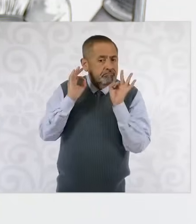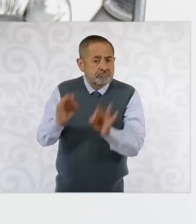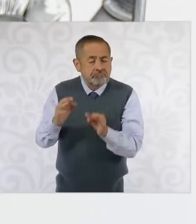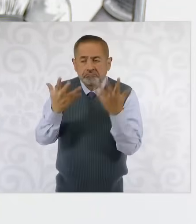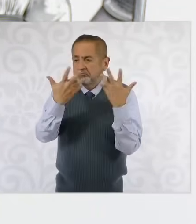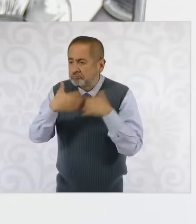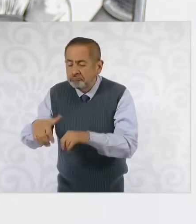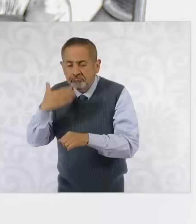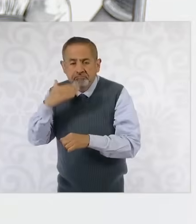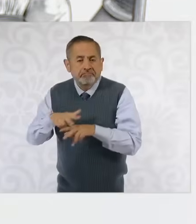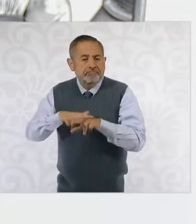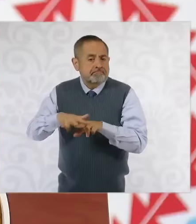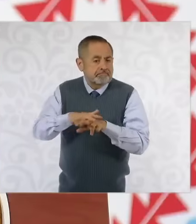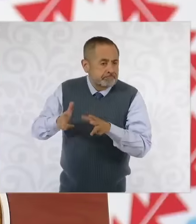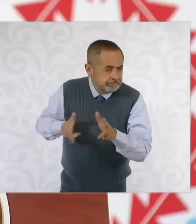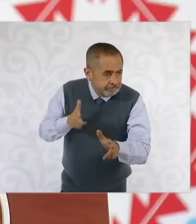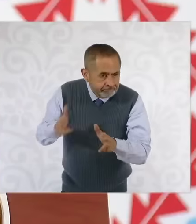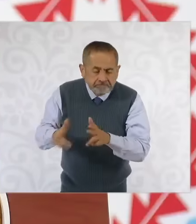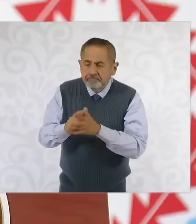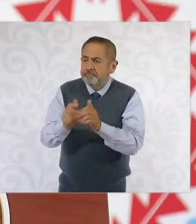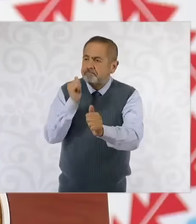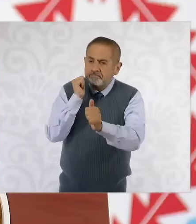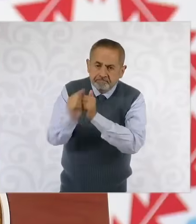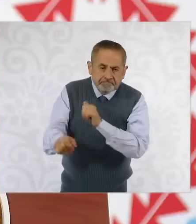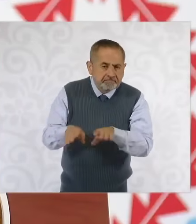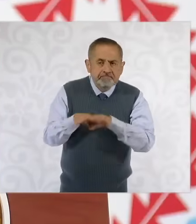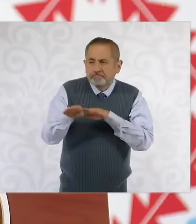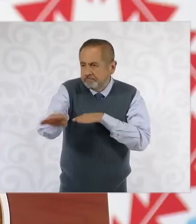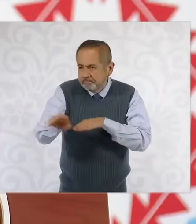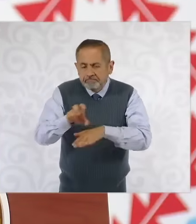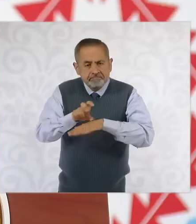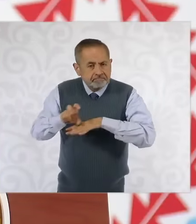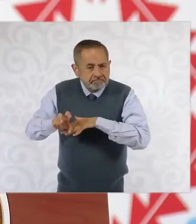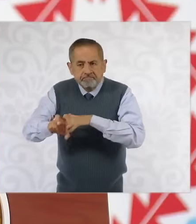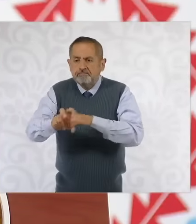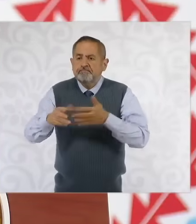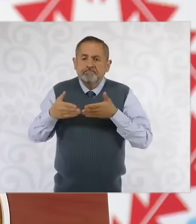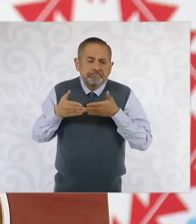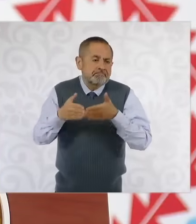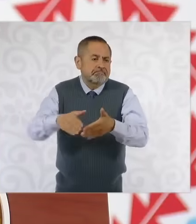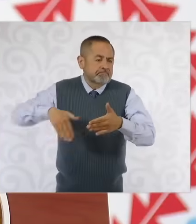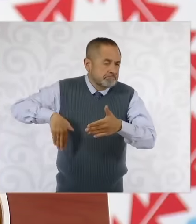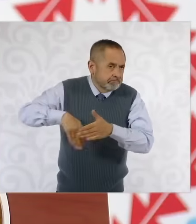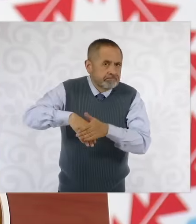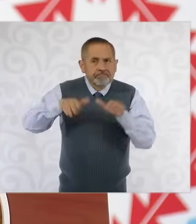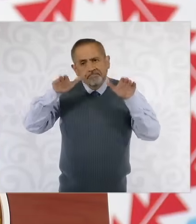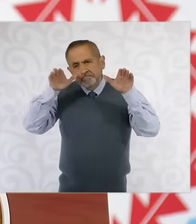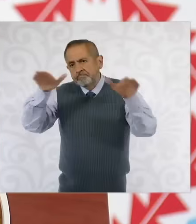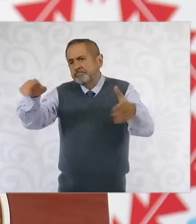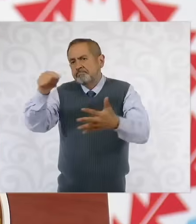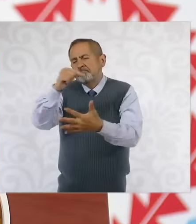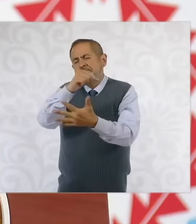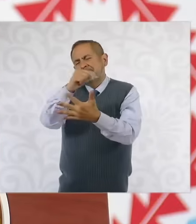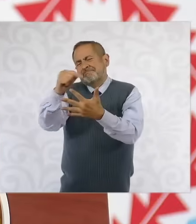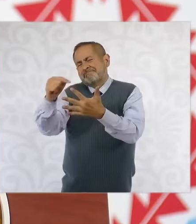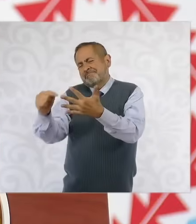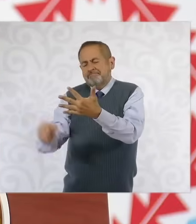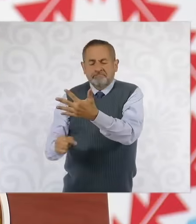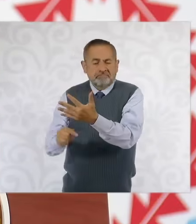trenes carreteras puertos aeropuertos líneas